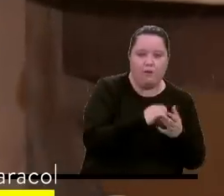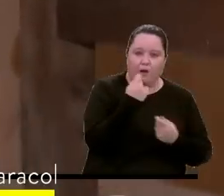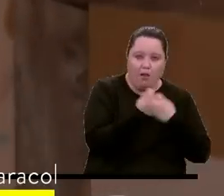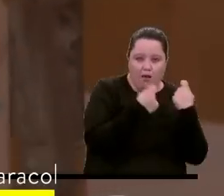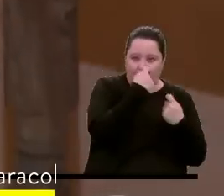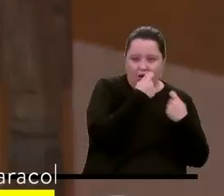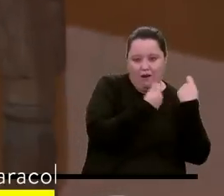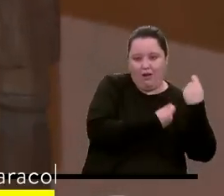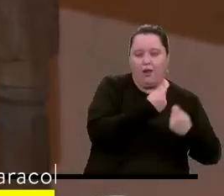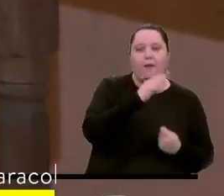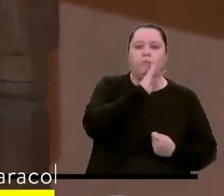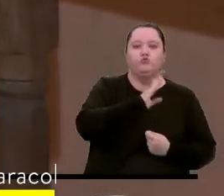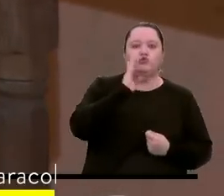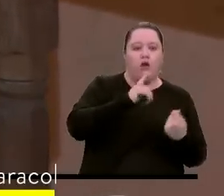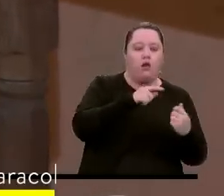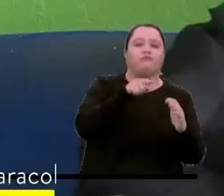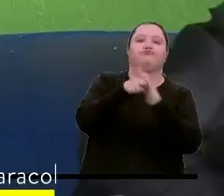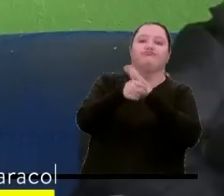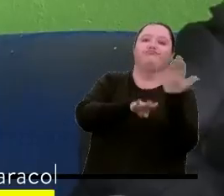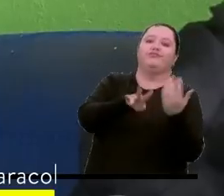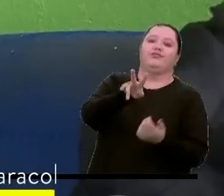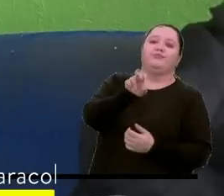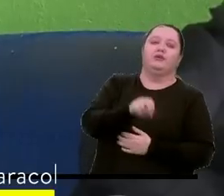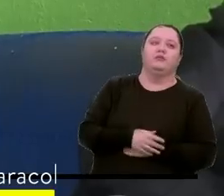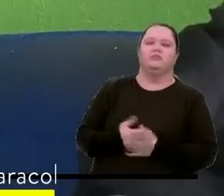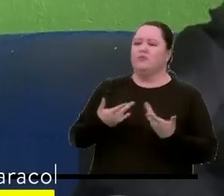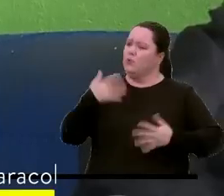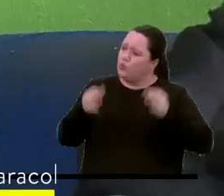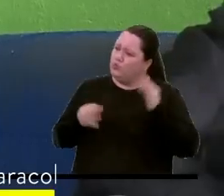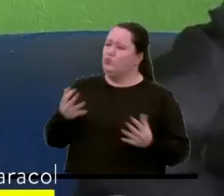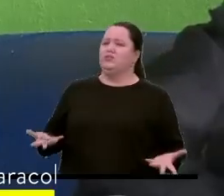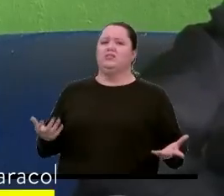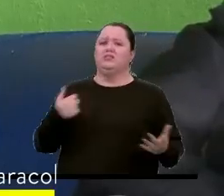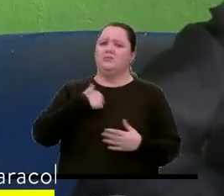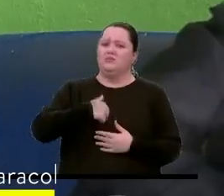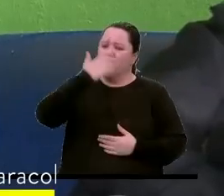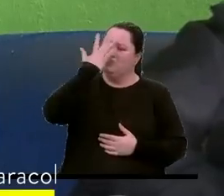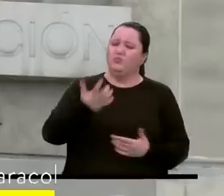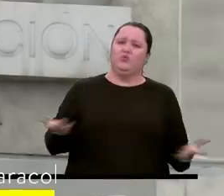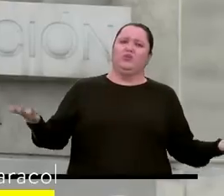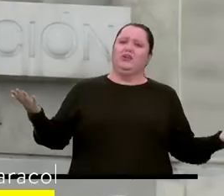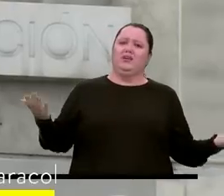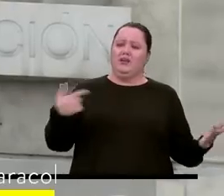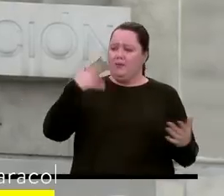hermano de él hace 12 años fue asesinado, al parecer a manos de